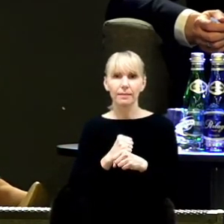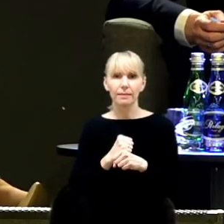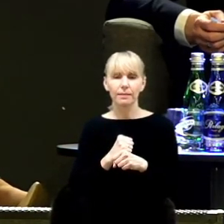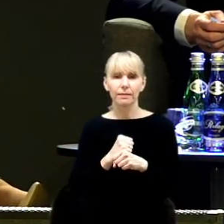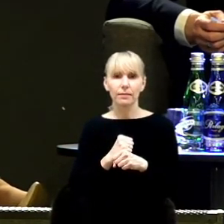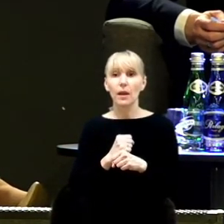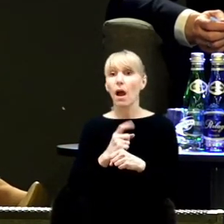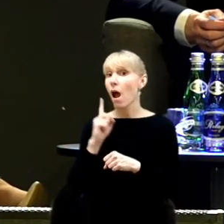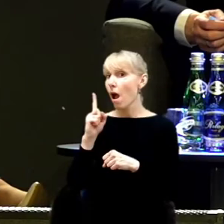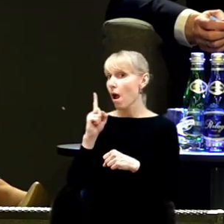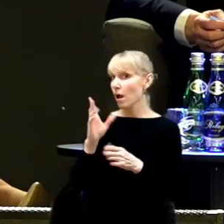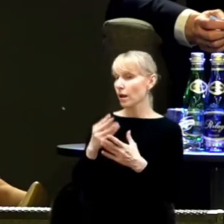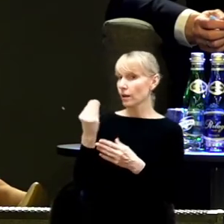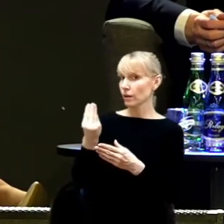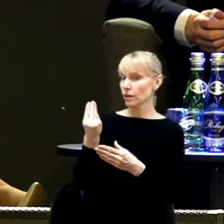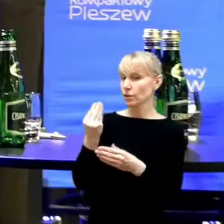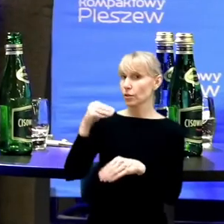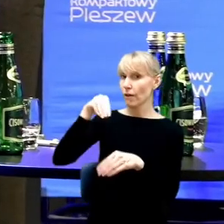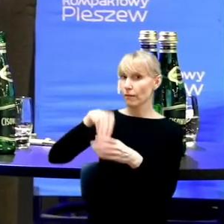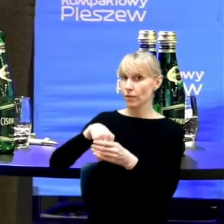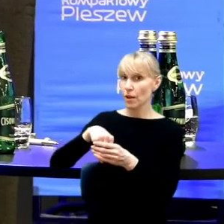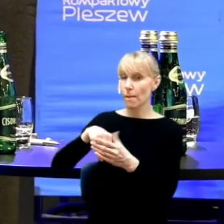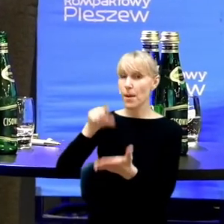To jest niezwykle istotne dla gmin, dla PTBS-ów.